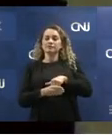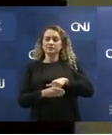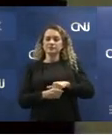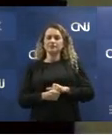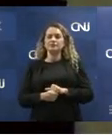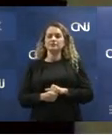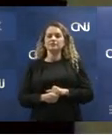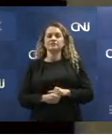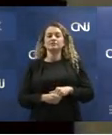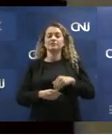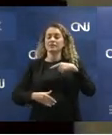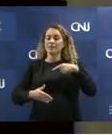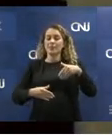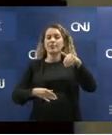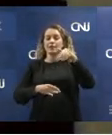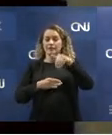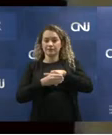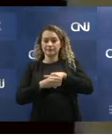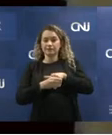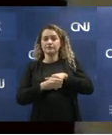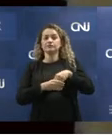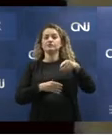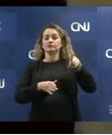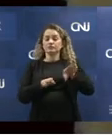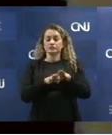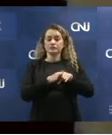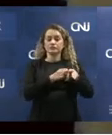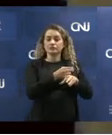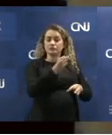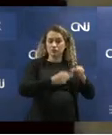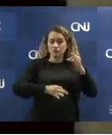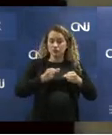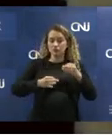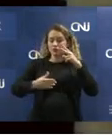Foi um voto seguido por sete jogadores que analisaram detidamente o caso.